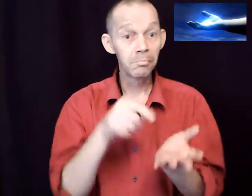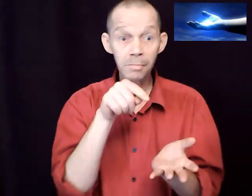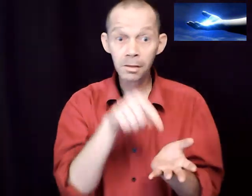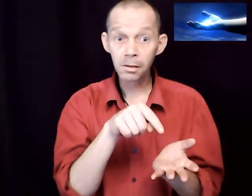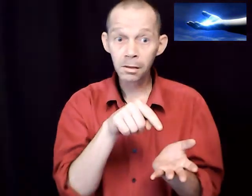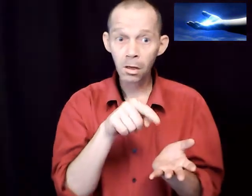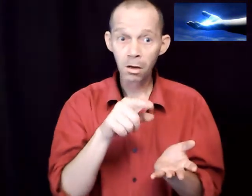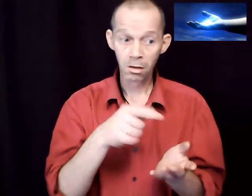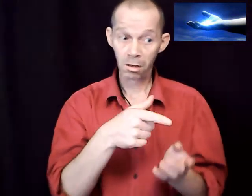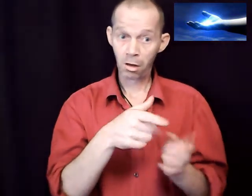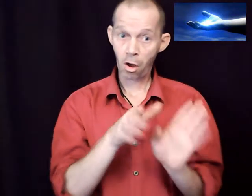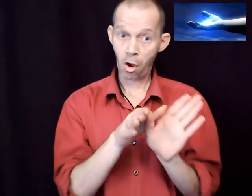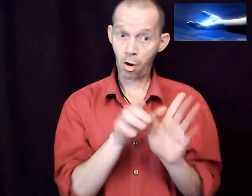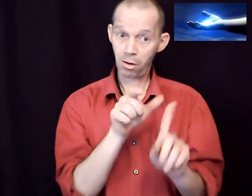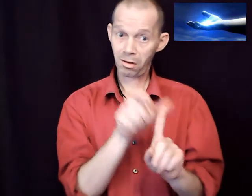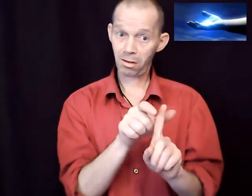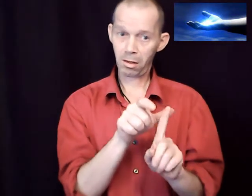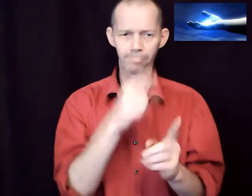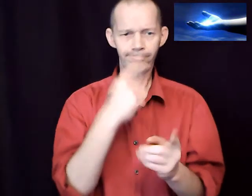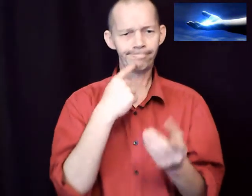l'ensemble l'ange-gardiien est un être invisible